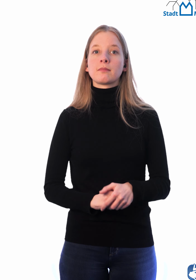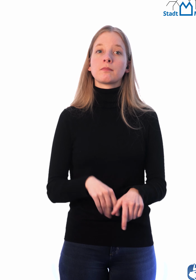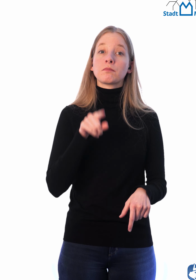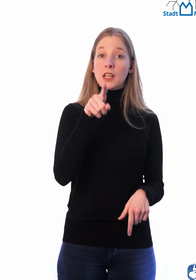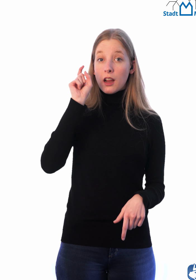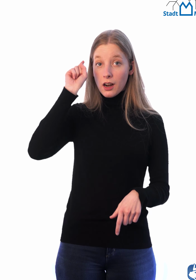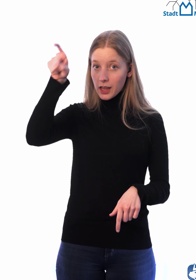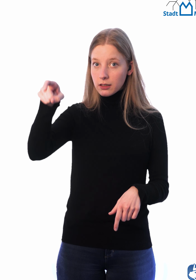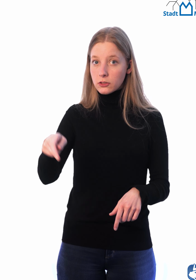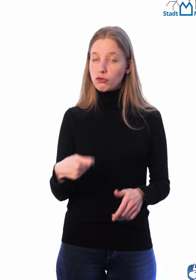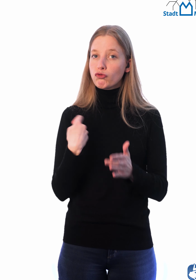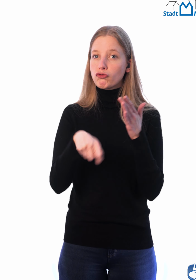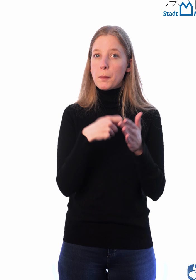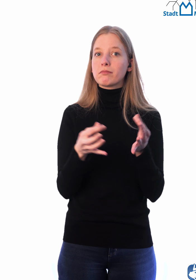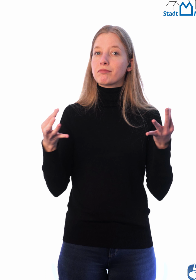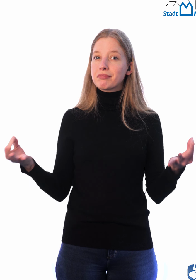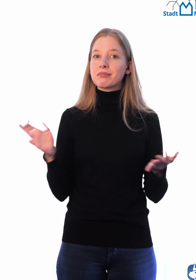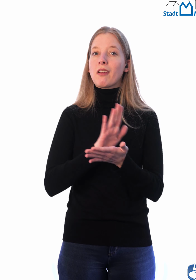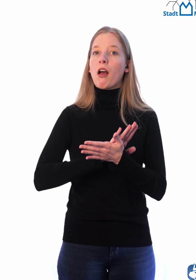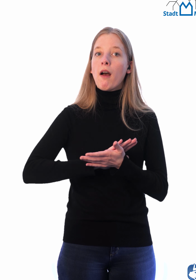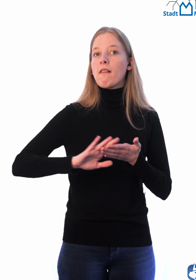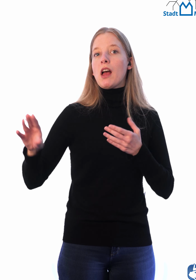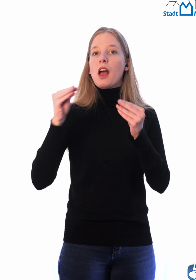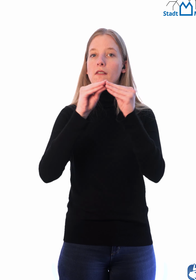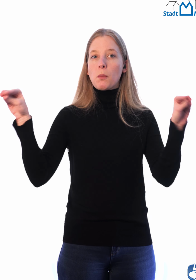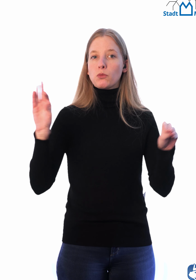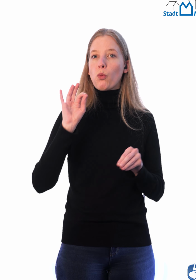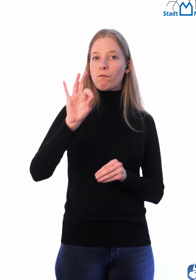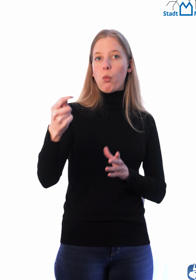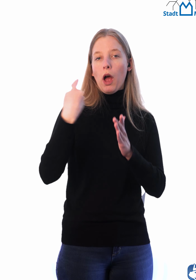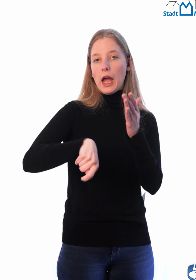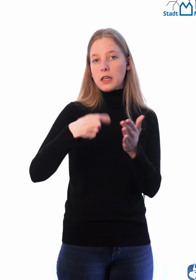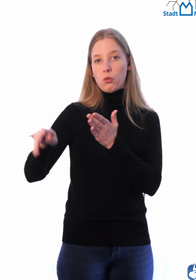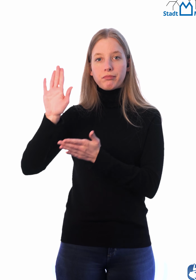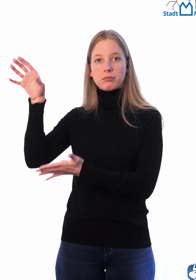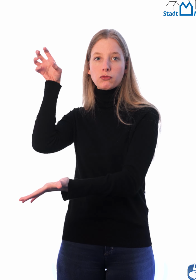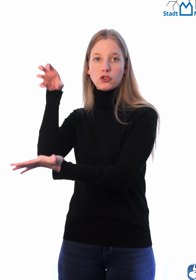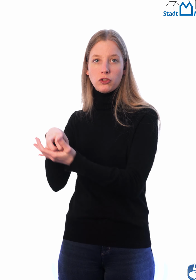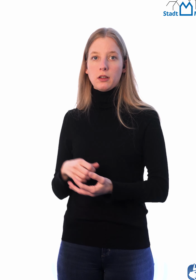Klicken Sie auf „Shoppingvergnügen“ für Informationen zur Einkaufsstadt Metzingen.